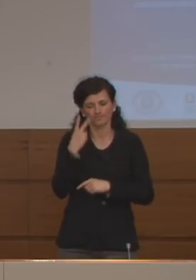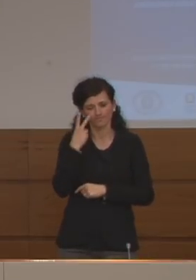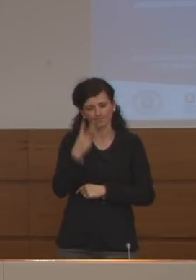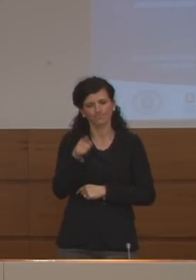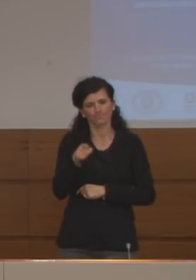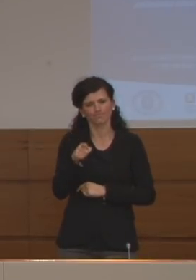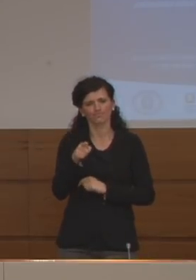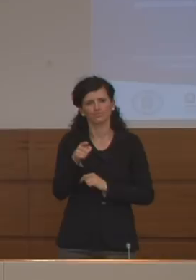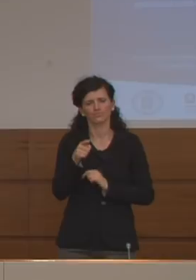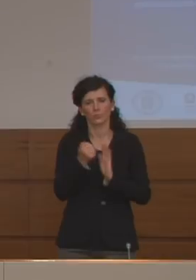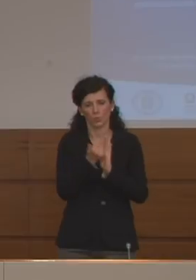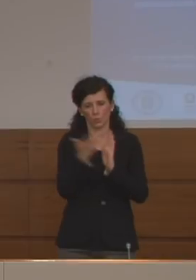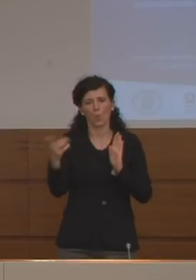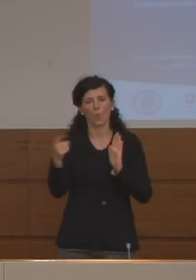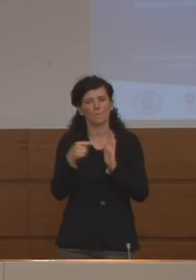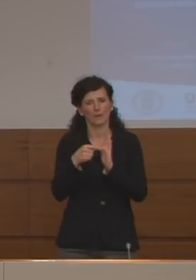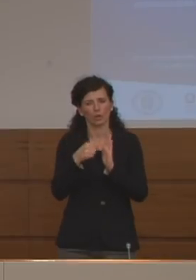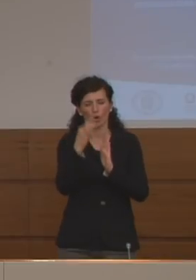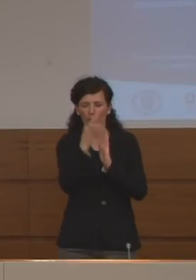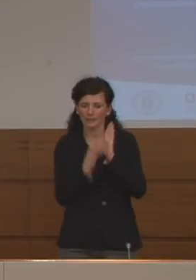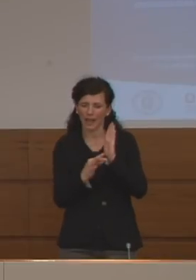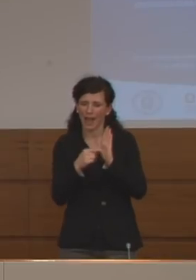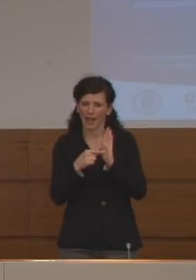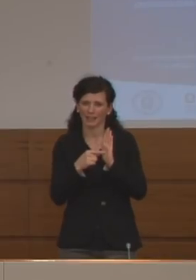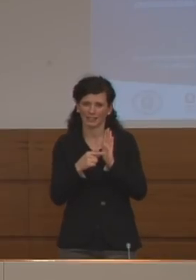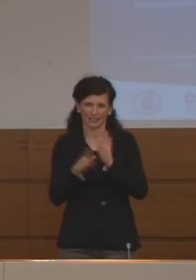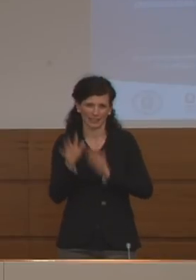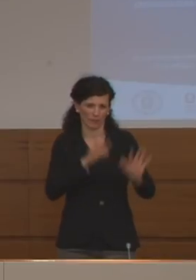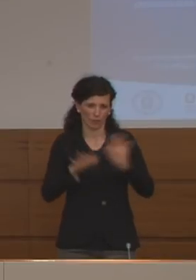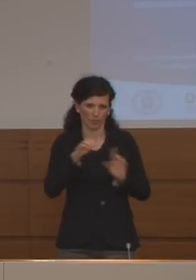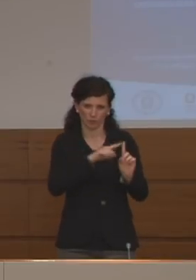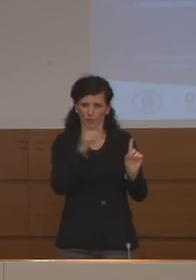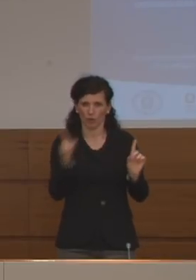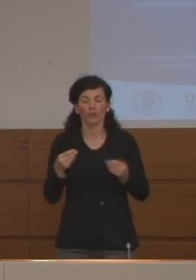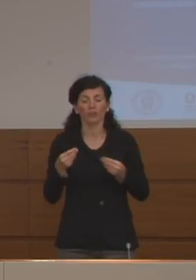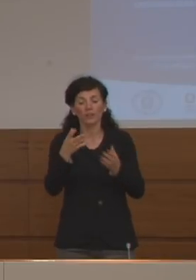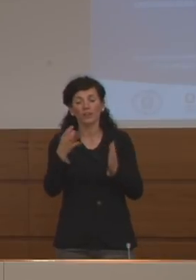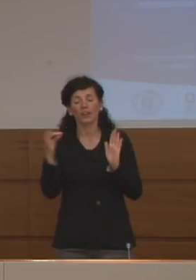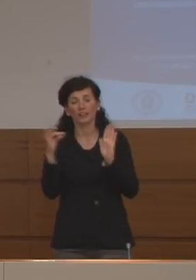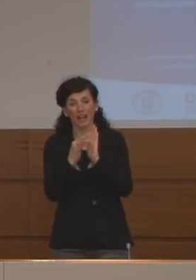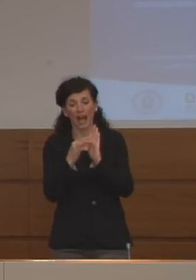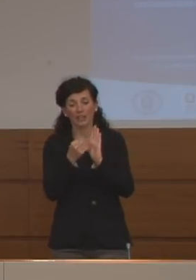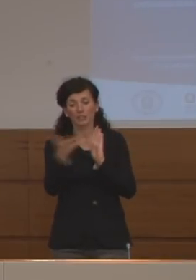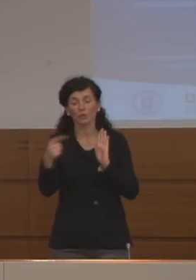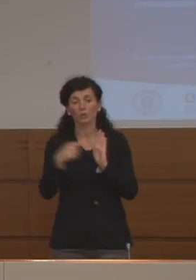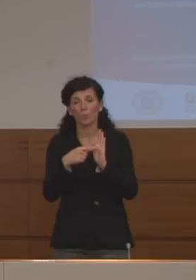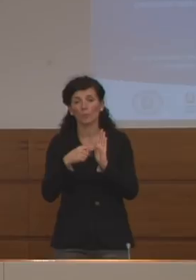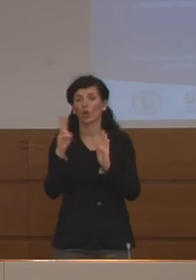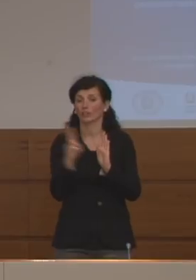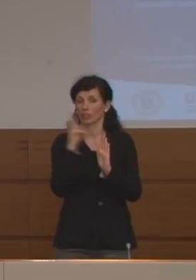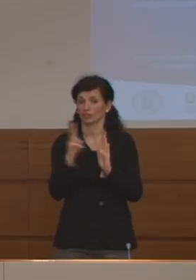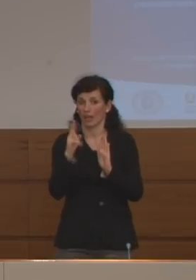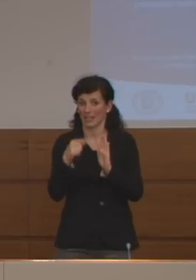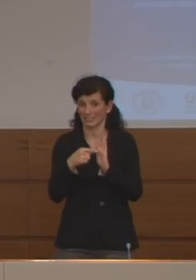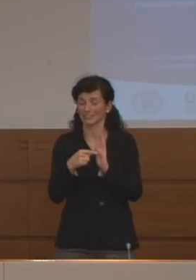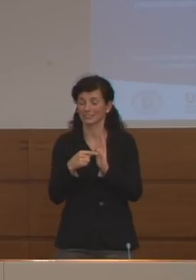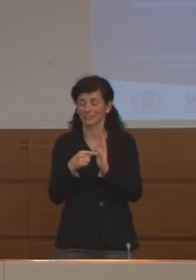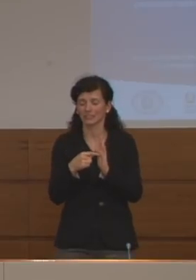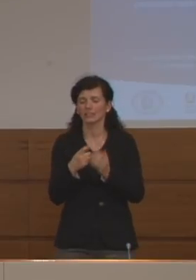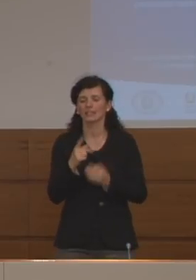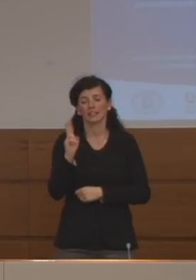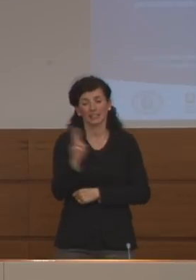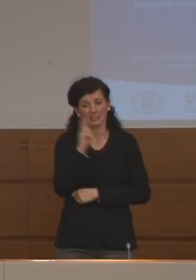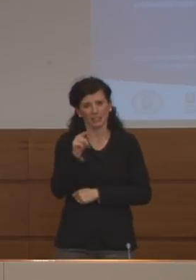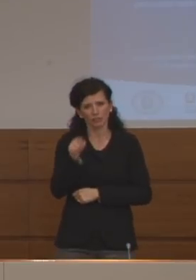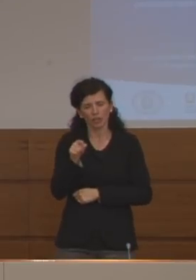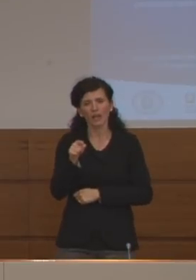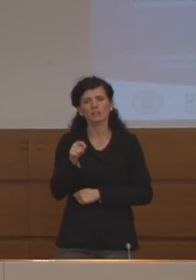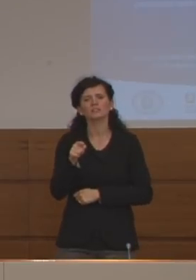importante di decessi che vengono a essere registrati, ci sono dieci Regioni